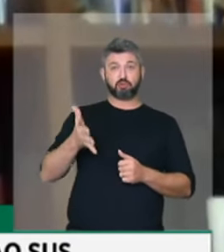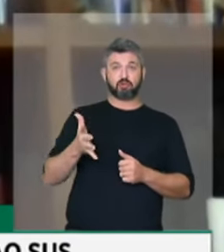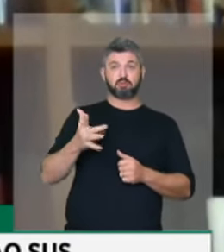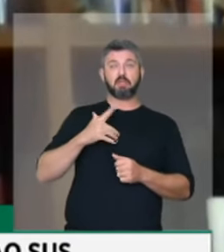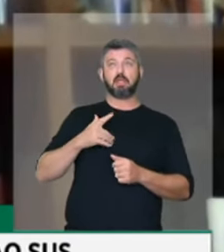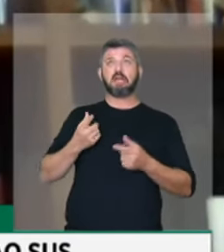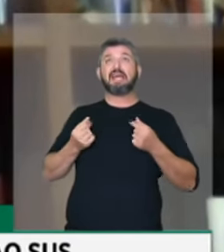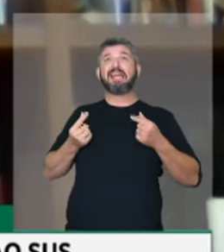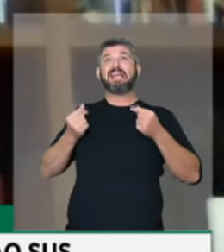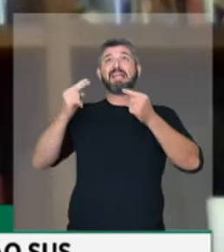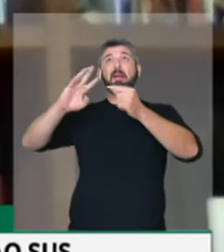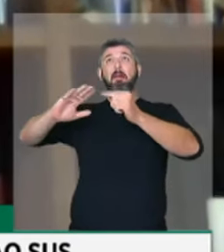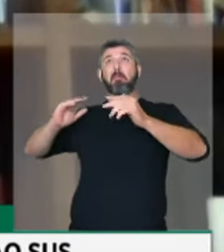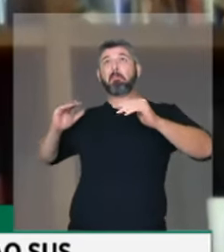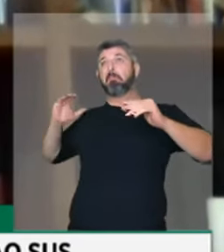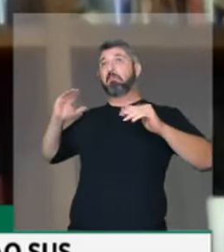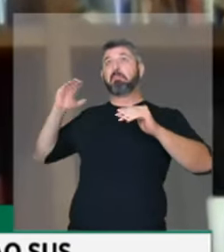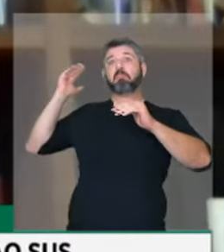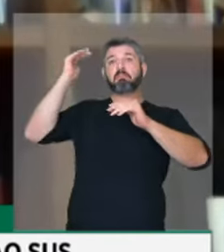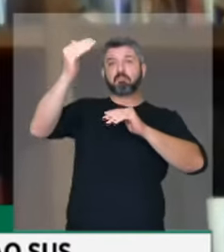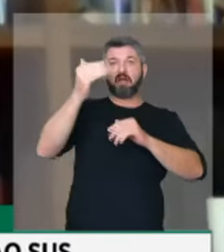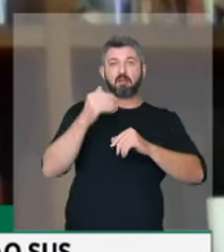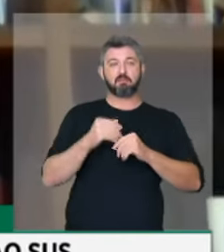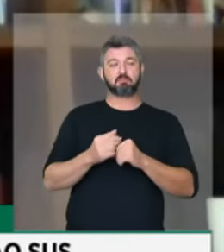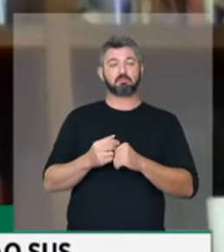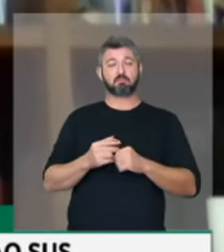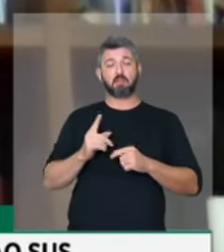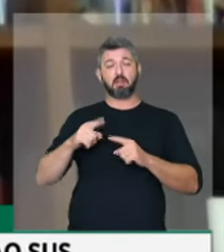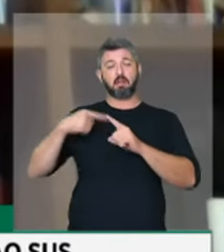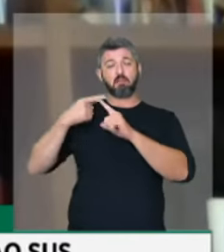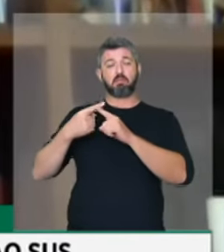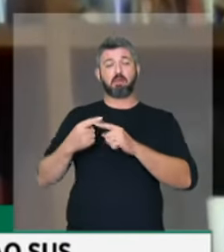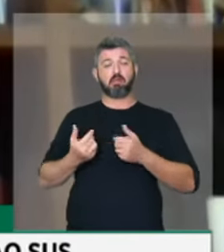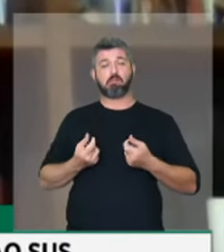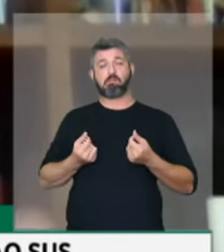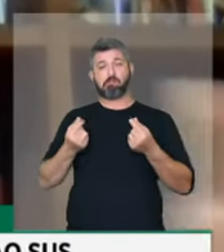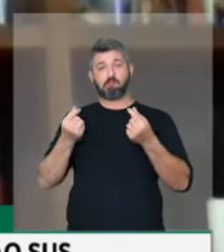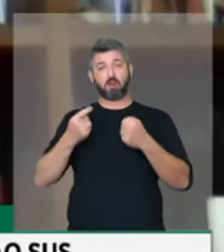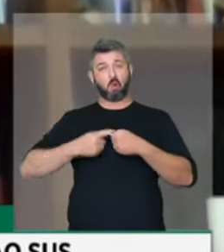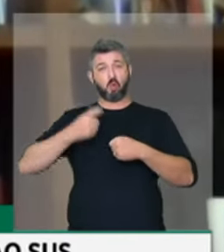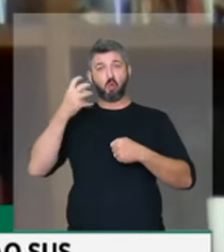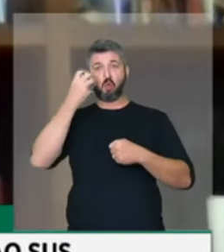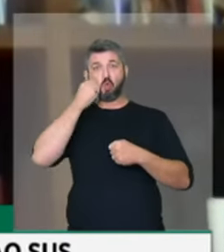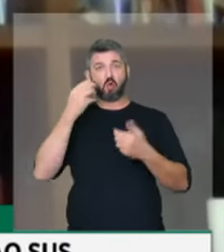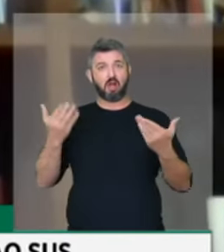NE JÁ SÃO MEGA TRILIONÁRIOS LEVASSEM VANTAGEM, UM LUCRO NO MEIO DA PANDEMIA. UMA COISA É AJUDAR, COLABORAR,